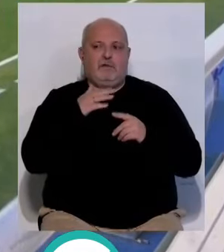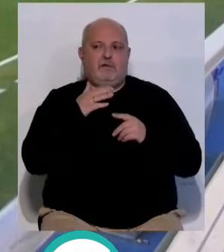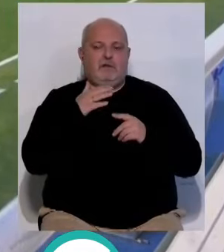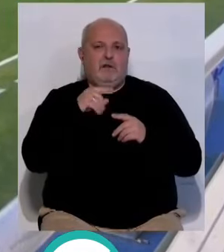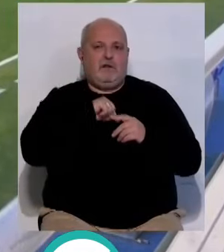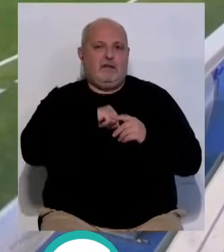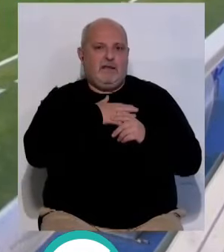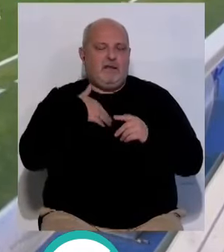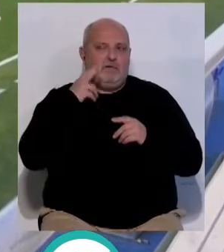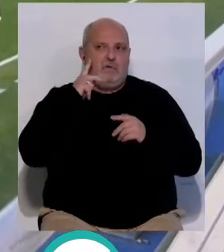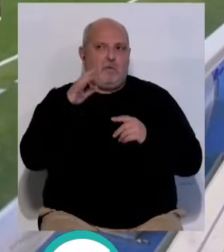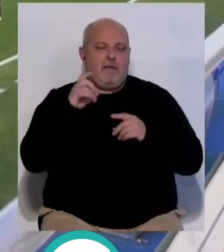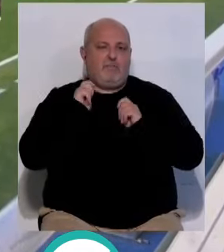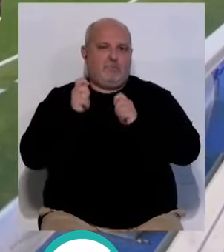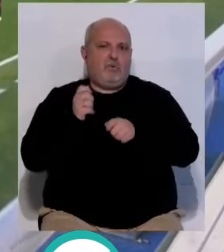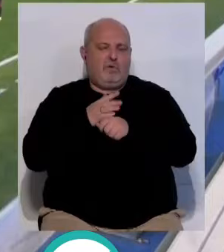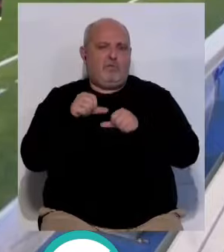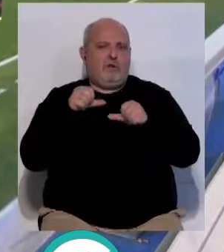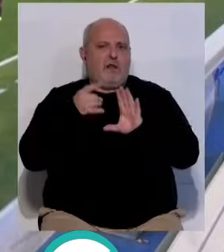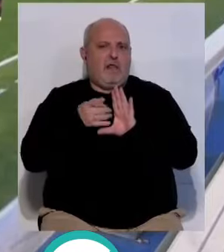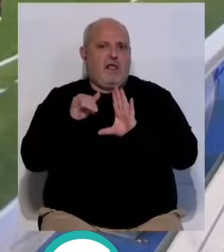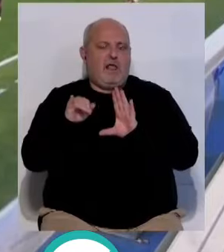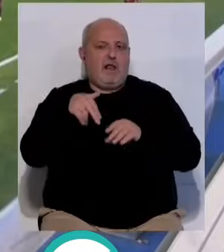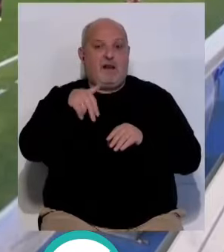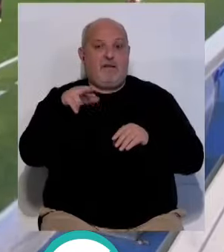ser titular y yo creo que ya lo merece porque un jugador que tiene calidad y Robert Navarro que es